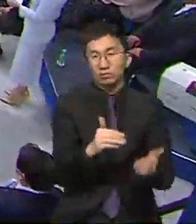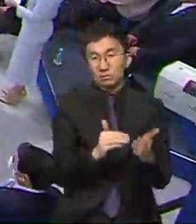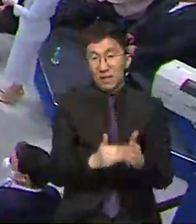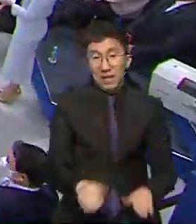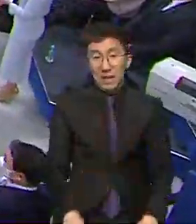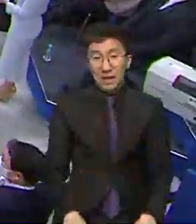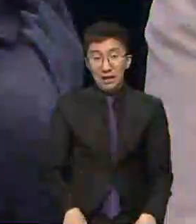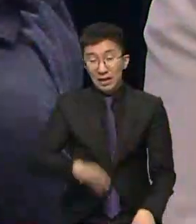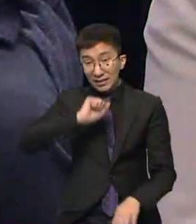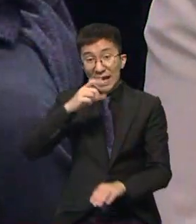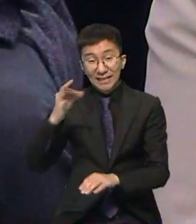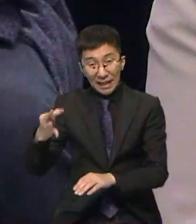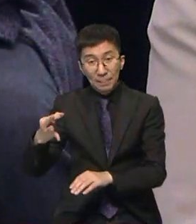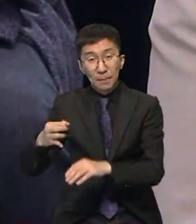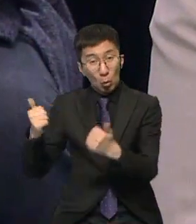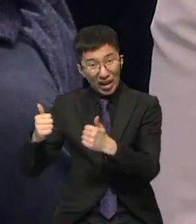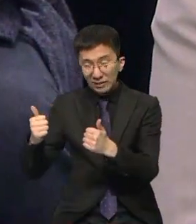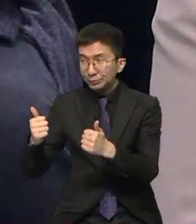국민의힘 지도부는 개혁 완수를 위해